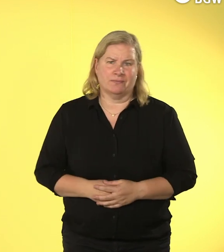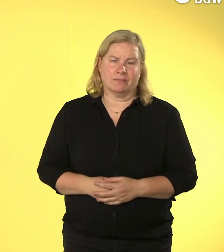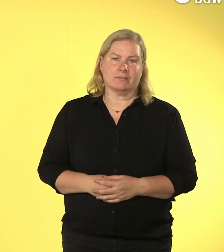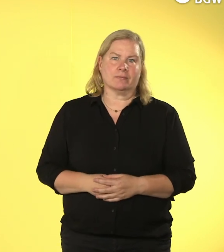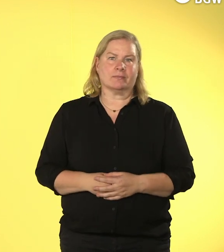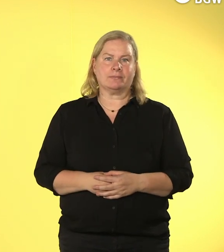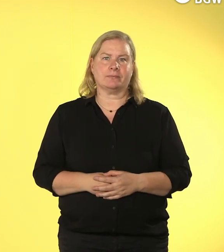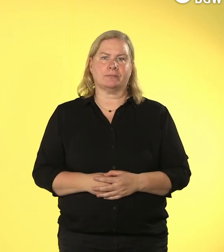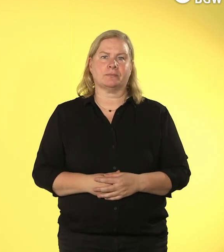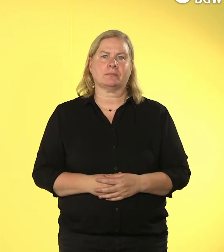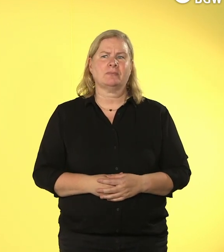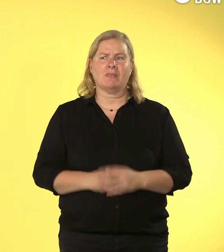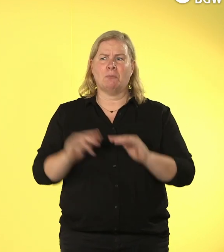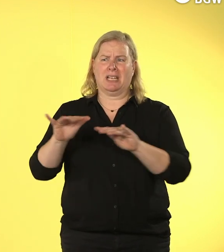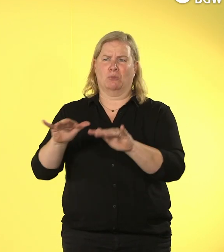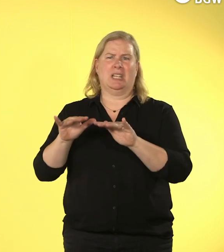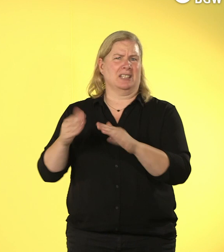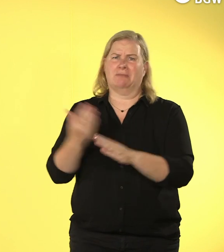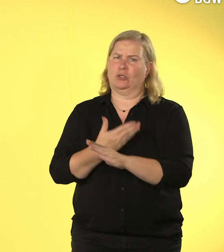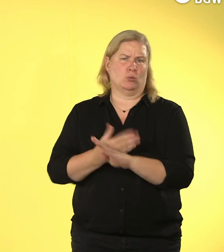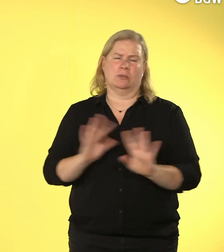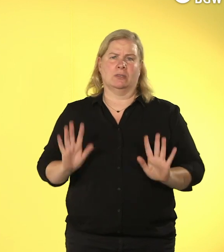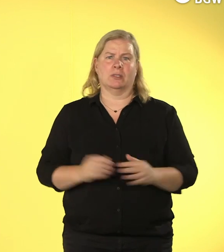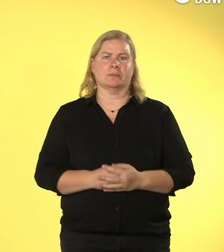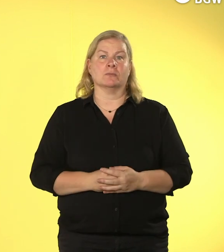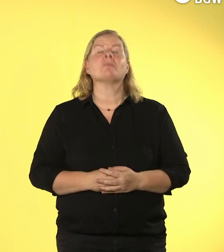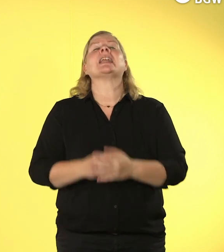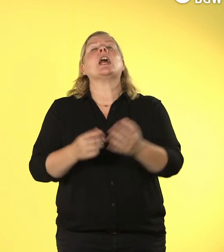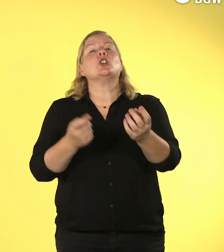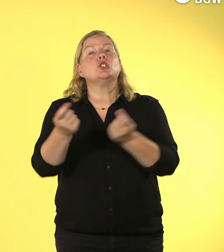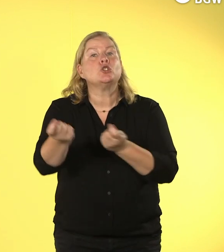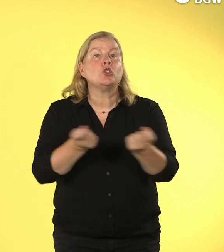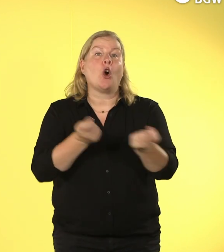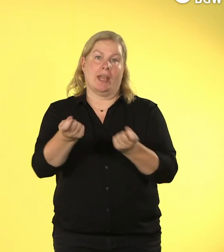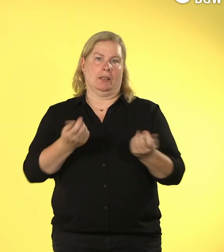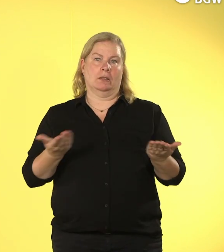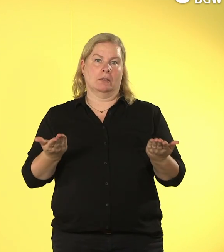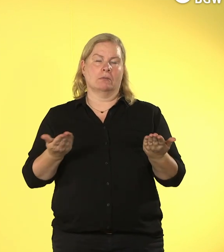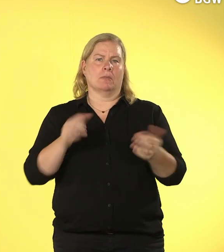Steuern wäre der bessere Ausdruck.